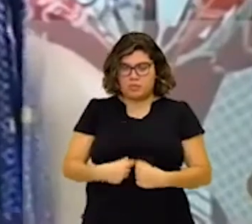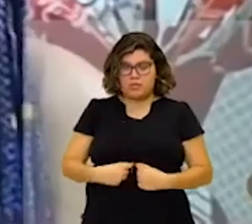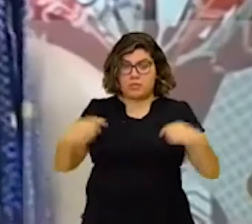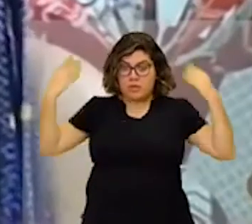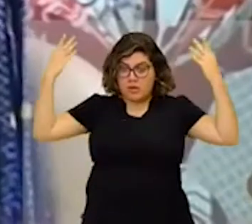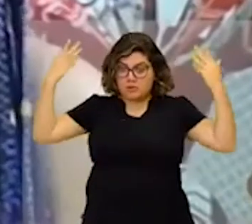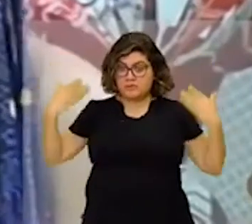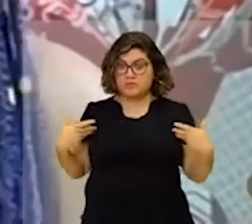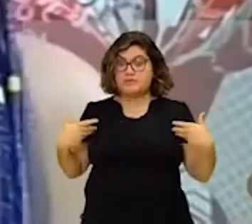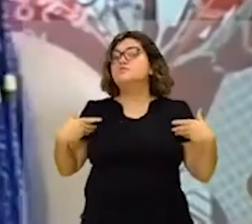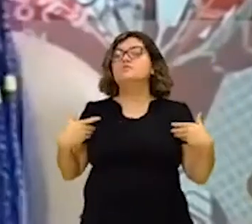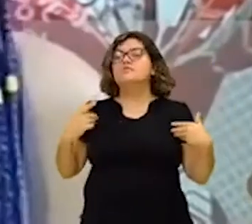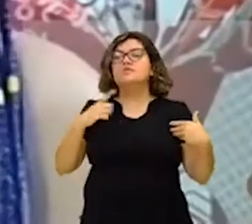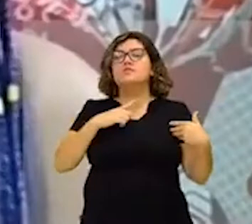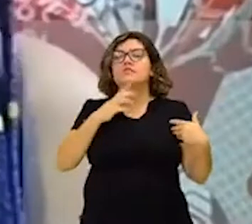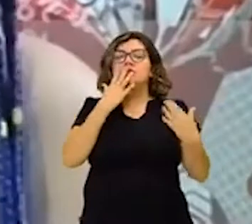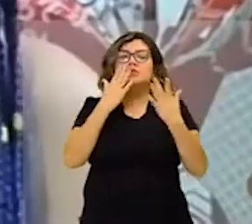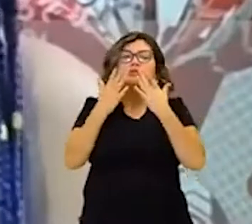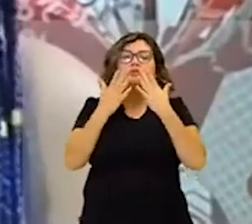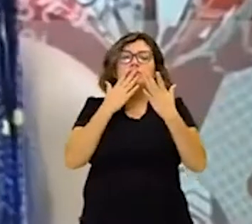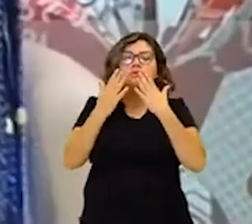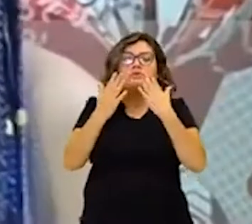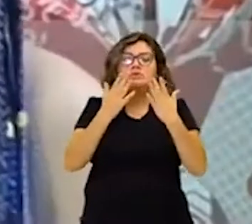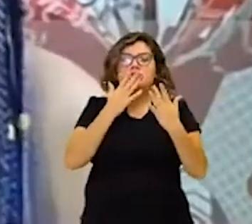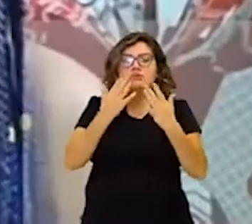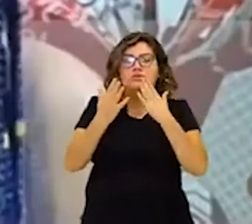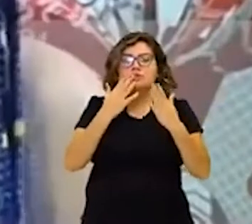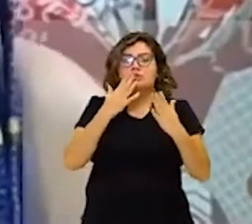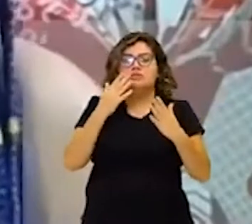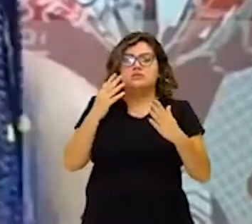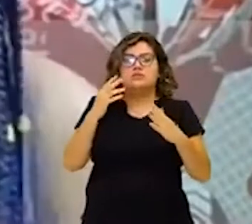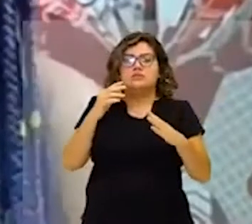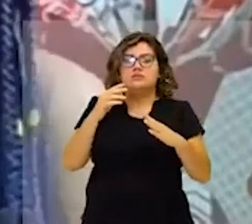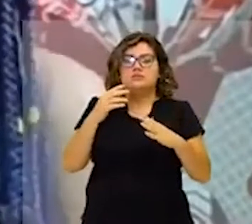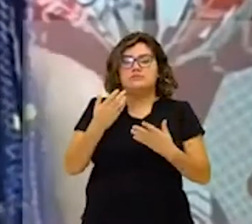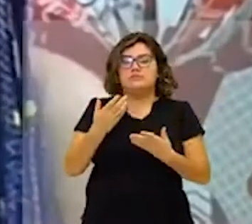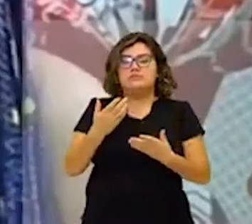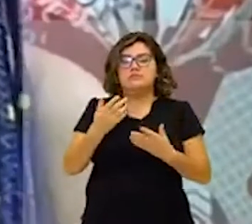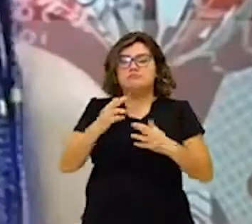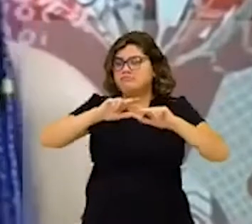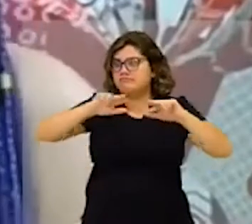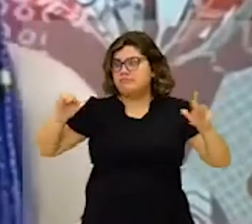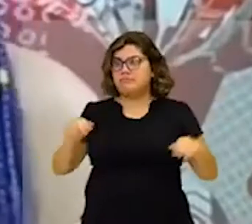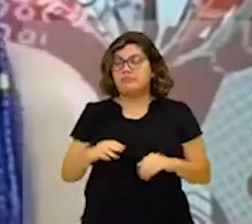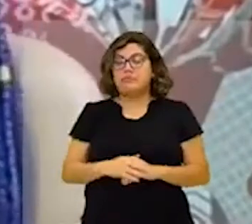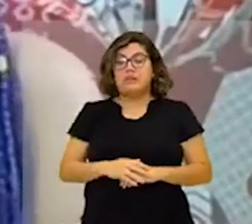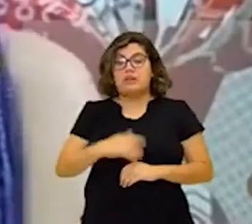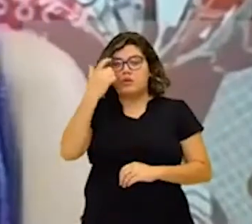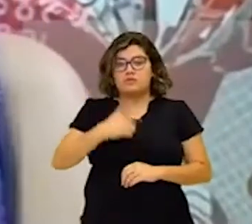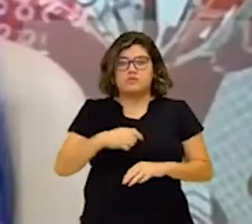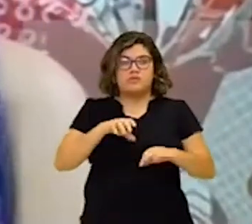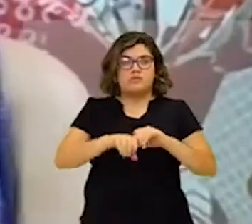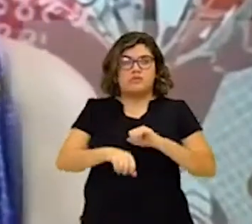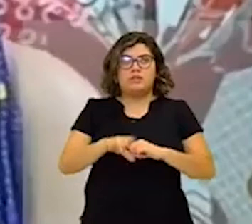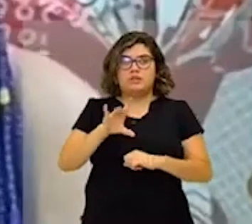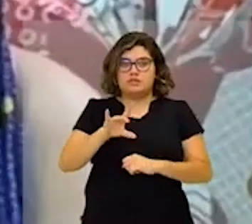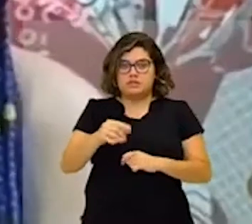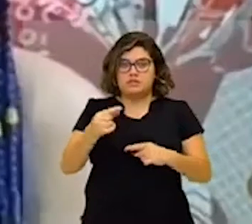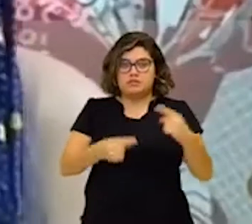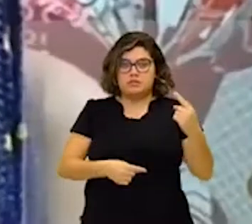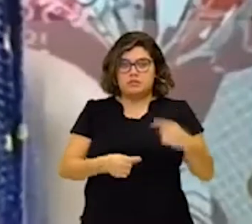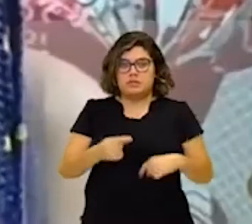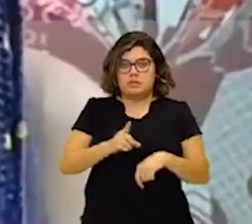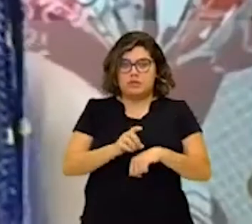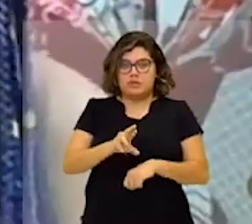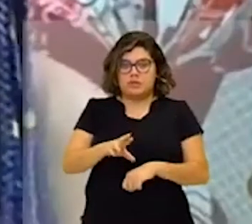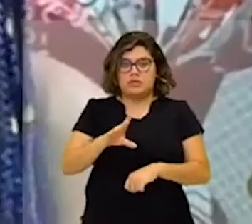com penas laranjas vermelhas marrom e cinza eu sou cientista política doutoranda em sociologia não MB